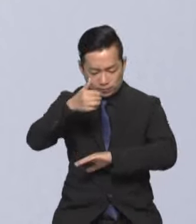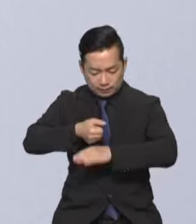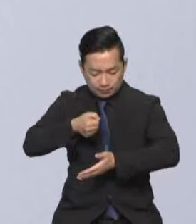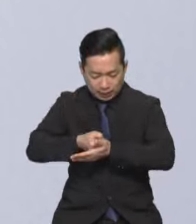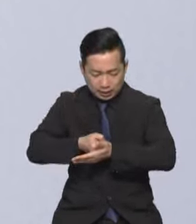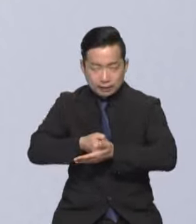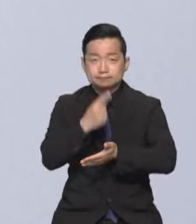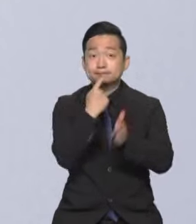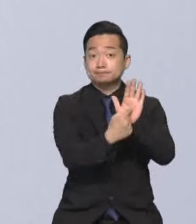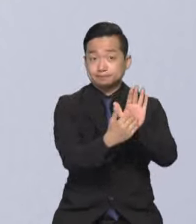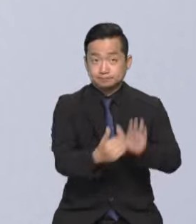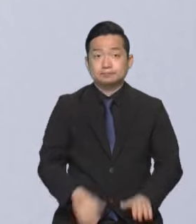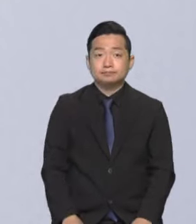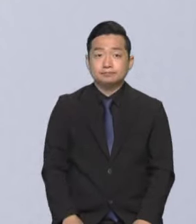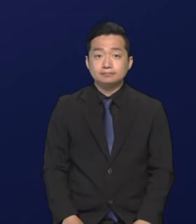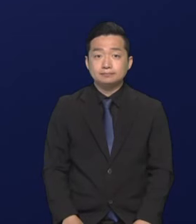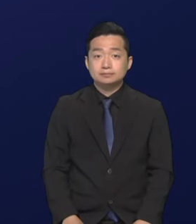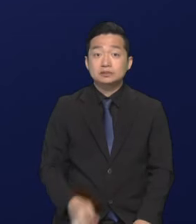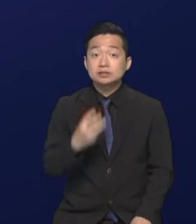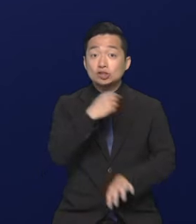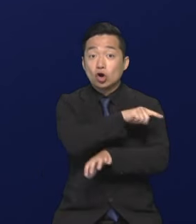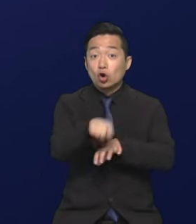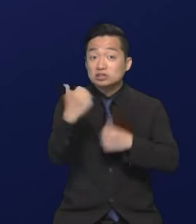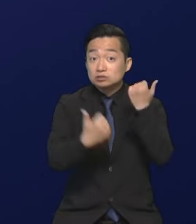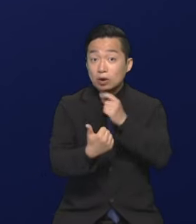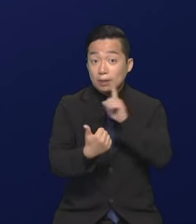말했습니다. 한 수도권 의원은 25만 원 민생회복